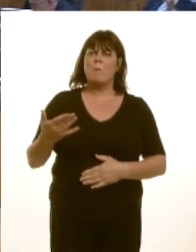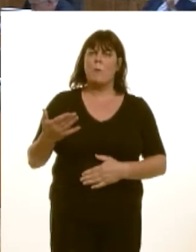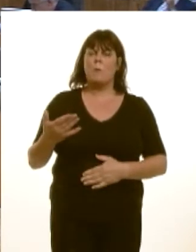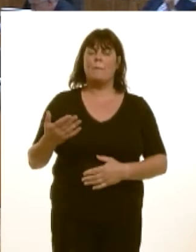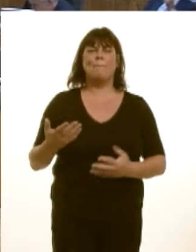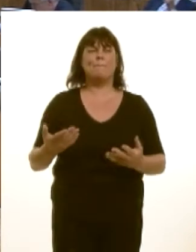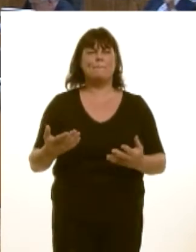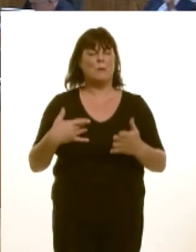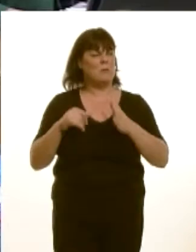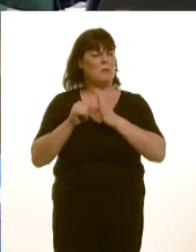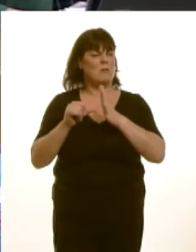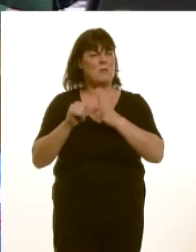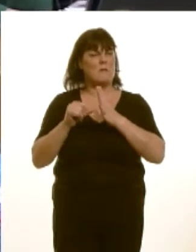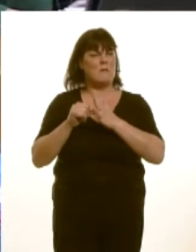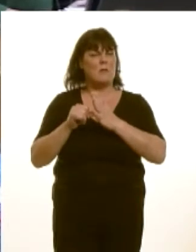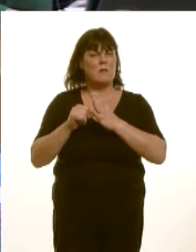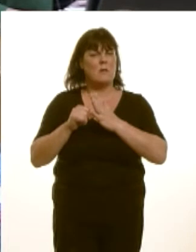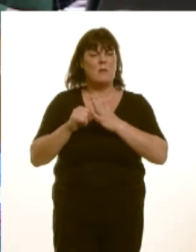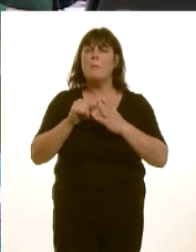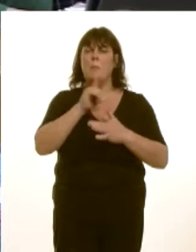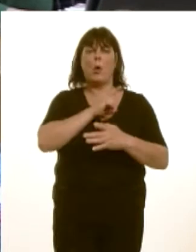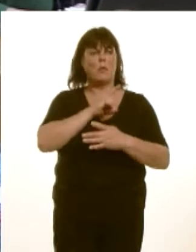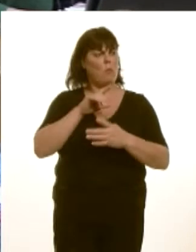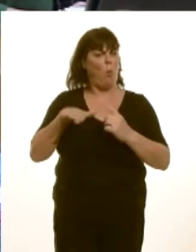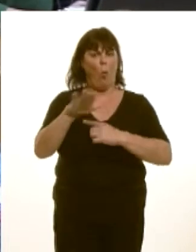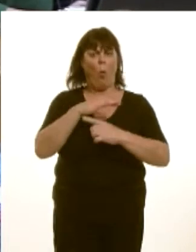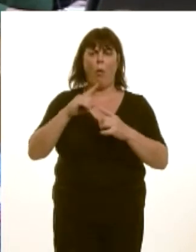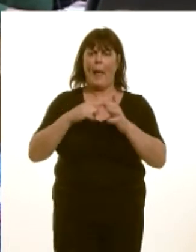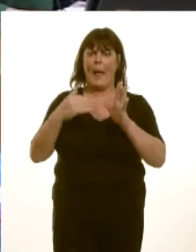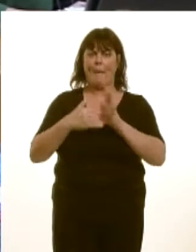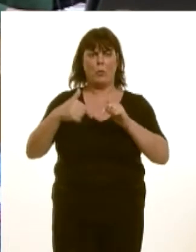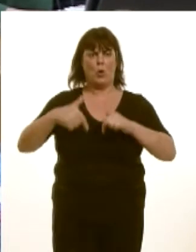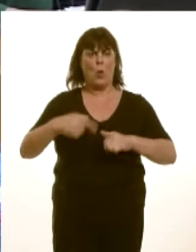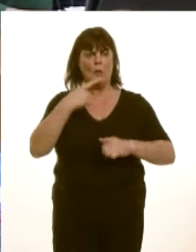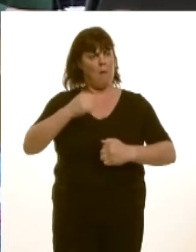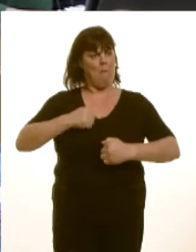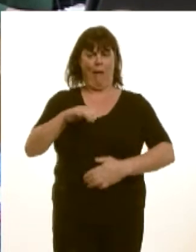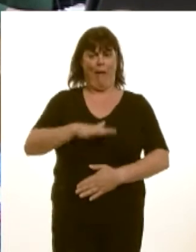Yr hyn sy’n bwysig yw bod hyn yn digwydd ac yn digwydd yn gyflym er mwyn sicrhau, wrth